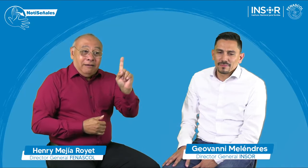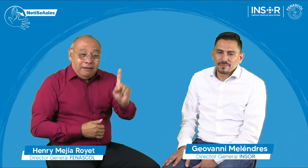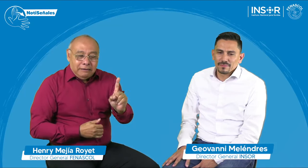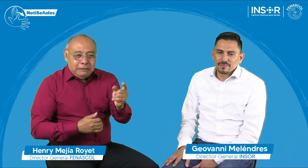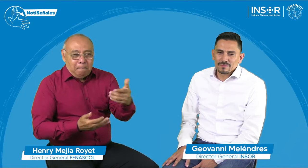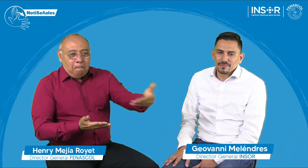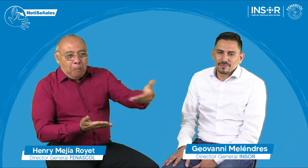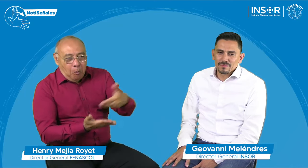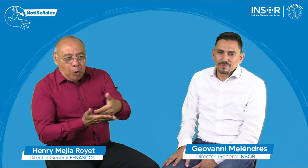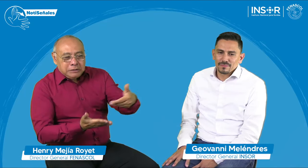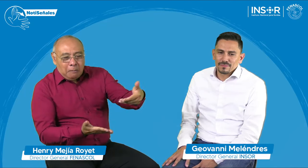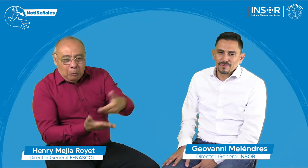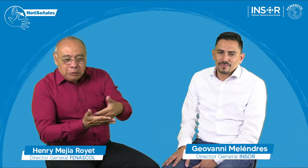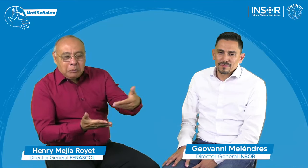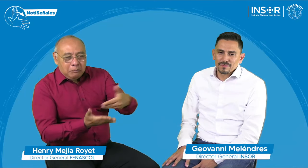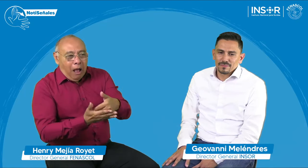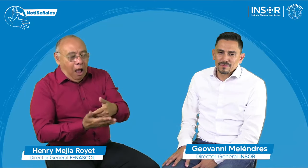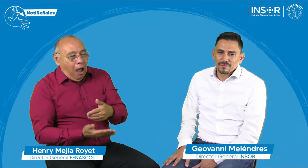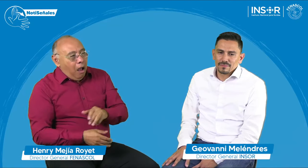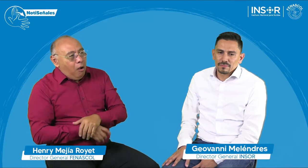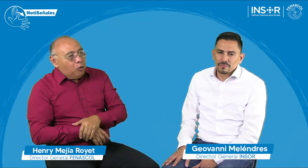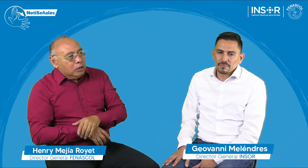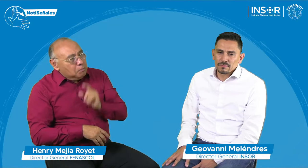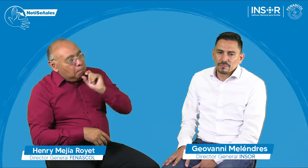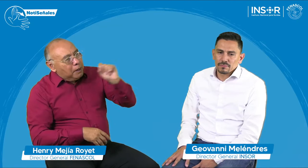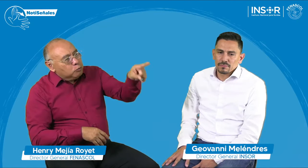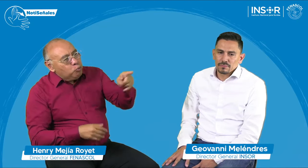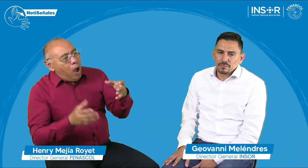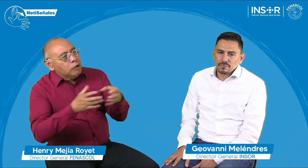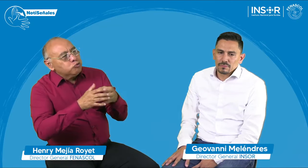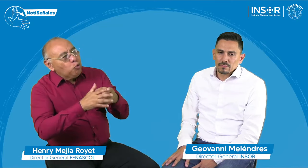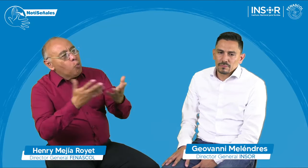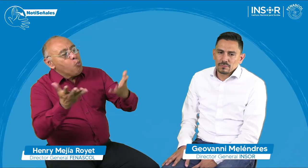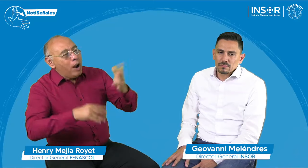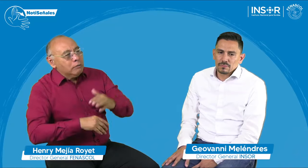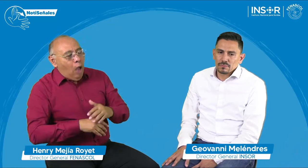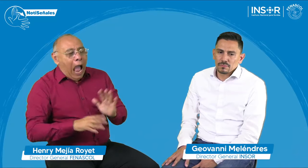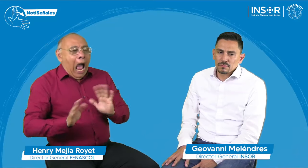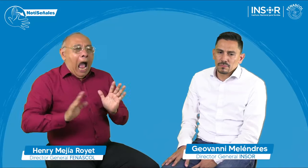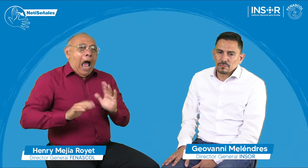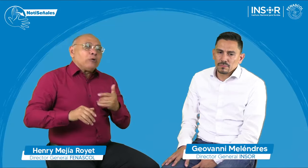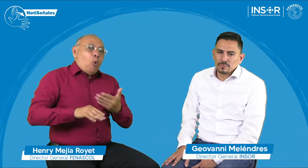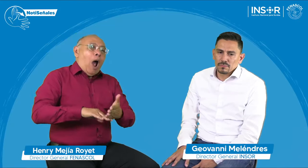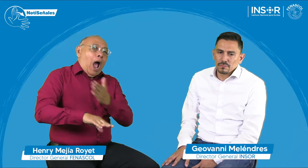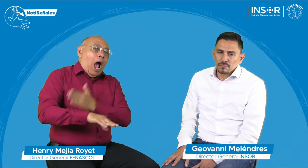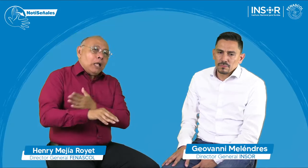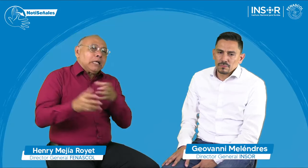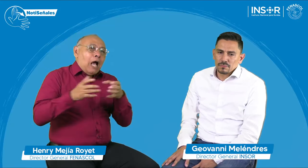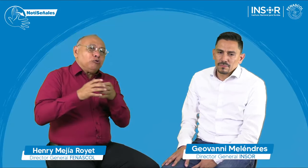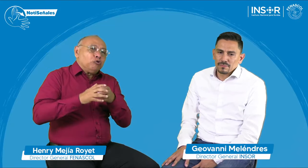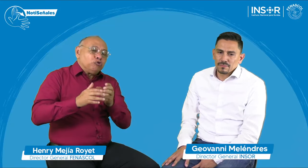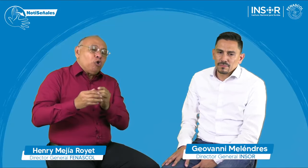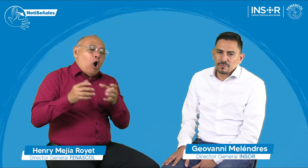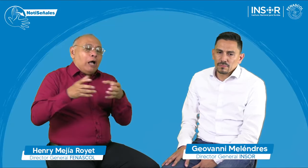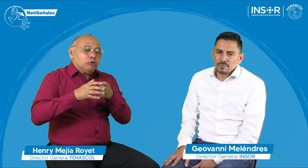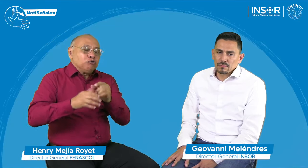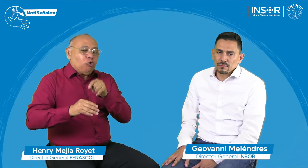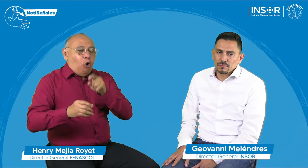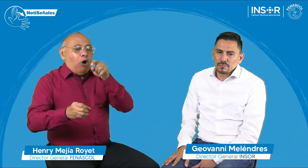cuando nosotros organizamos este octavo congreso nacional de la situación de la persona sorda en Colombia una persona